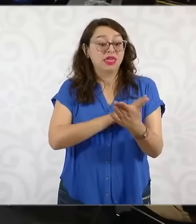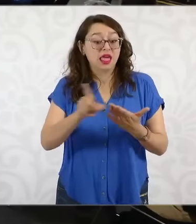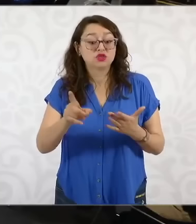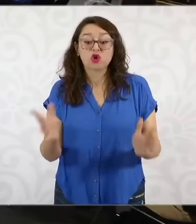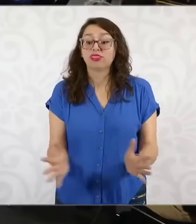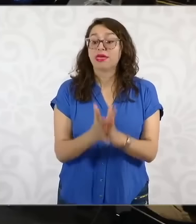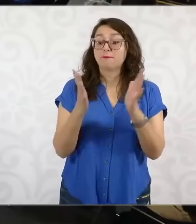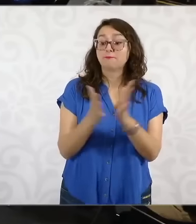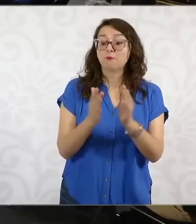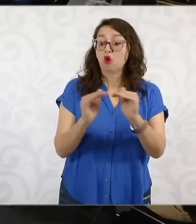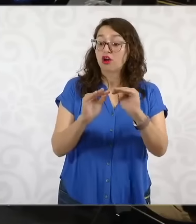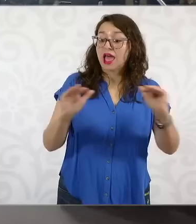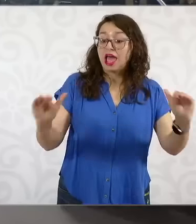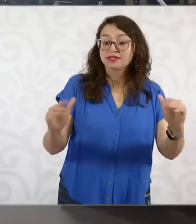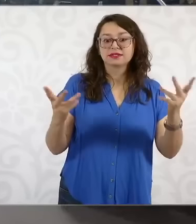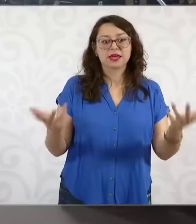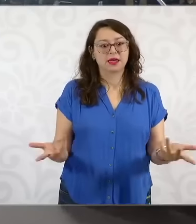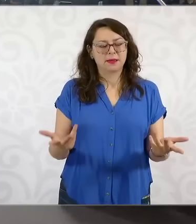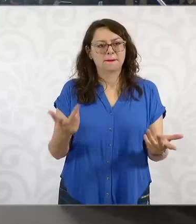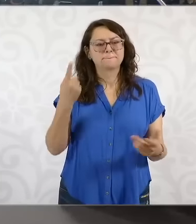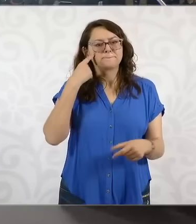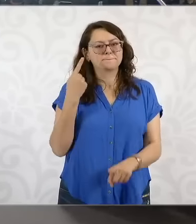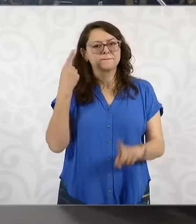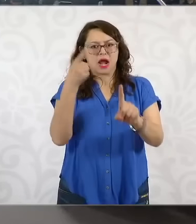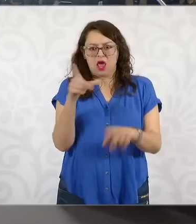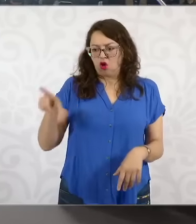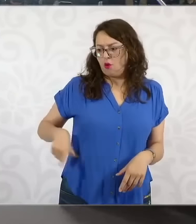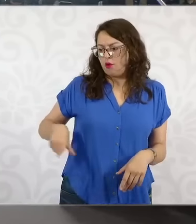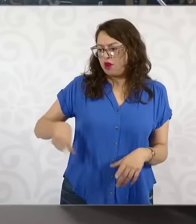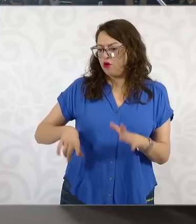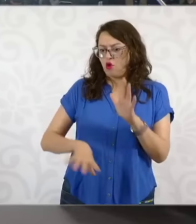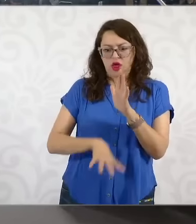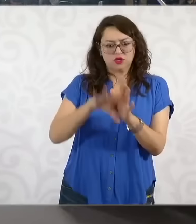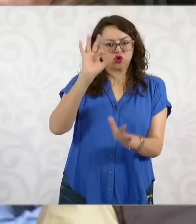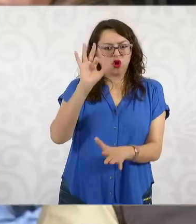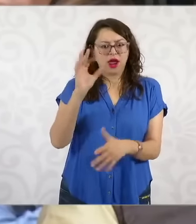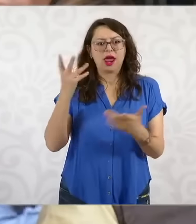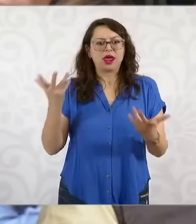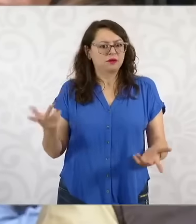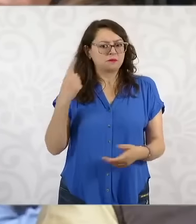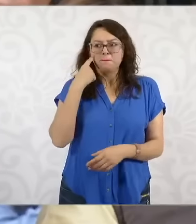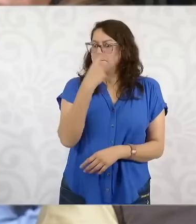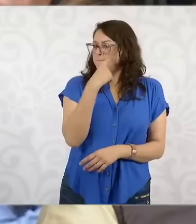que tiene nuestro pueblo a elegir la forma de su gobierno, la forma del gobierno que le conviene